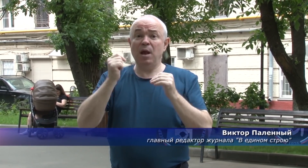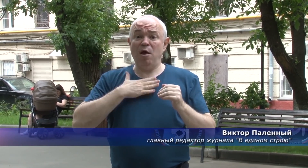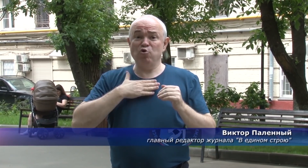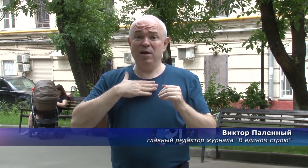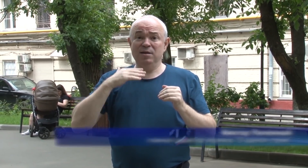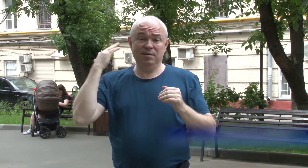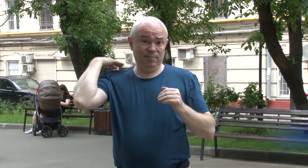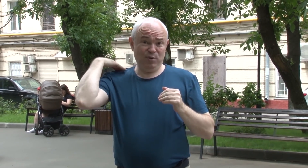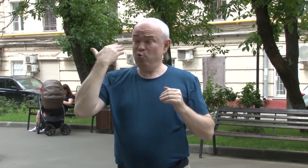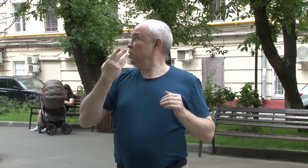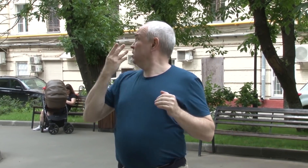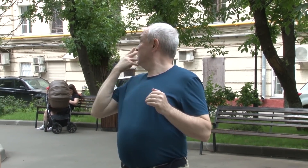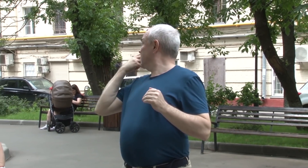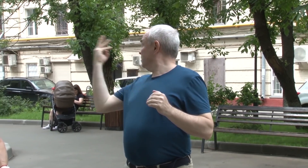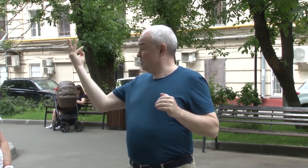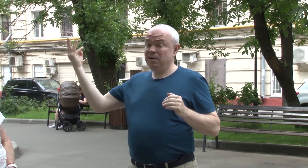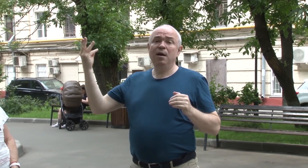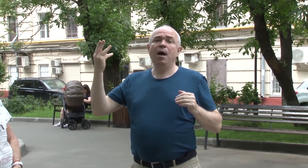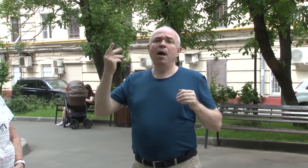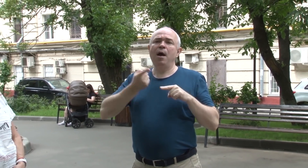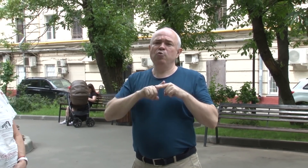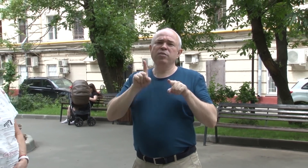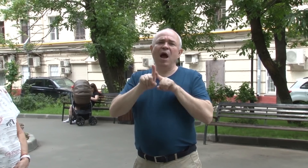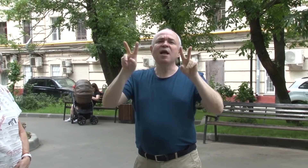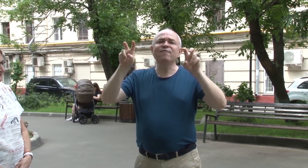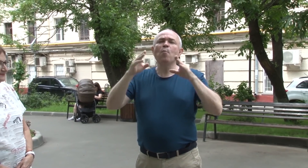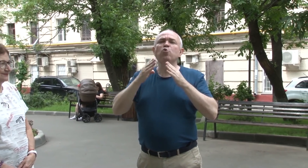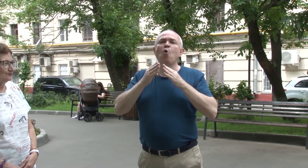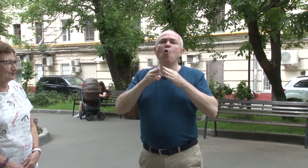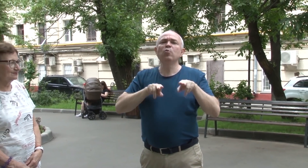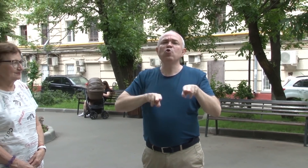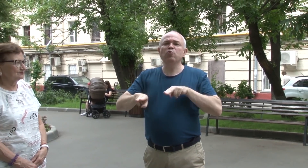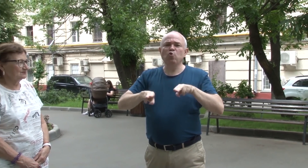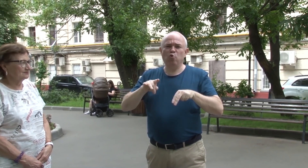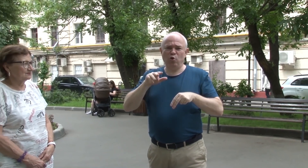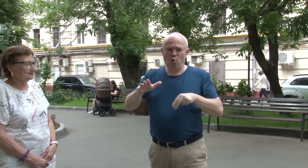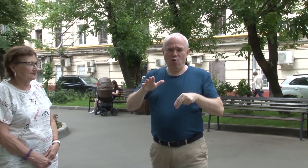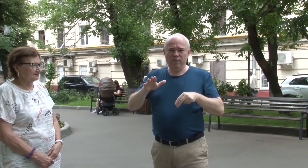Дом за спиной – это так называемый дом железнодорожников.